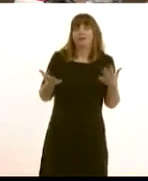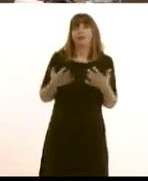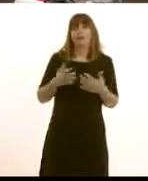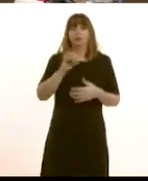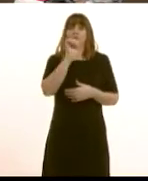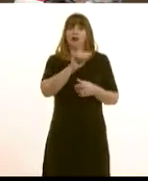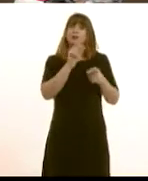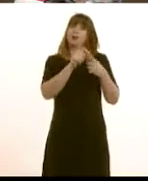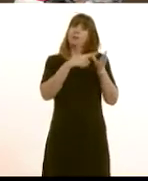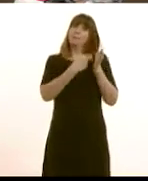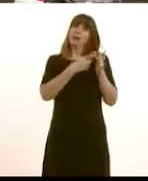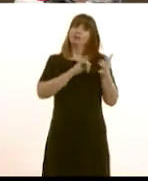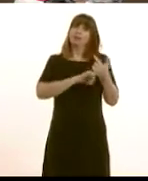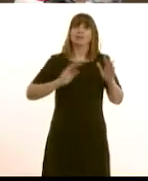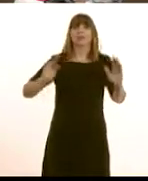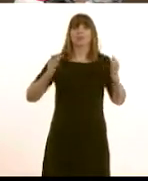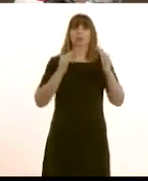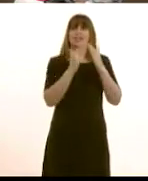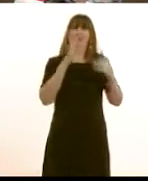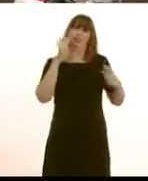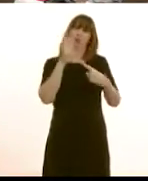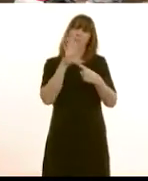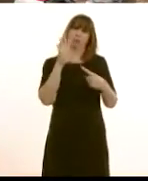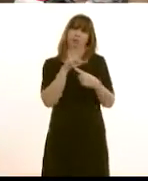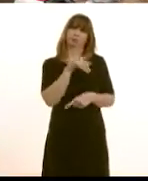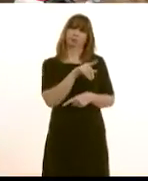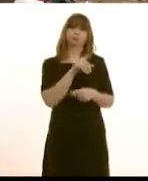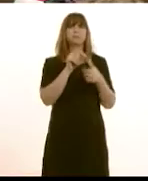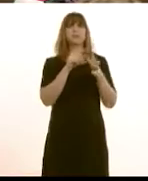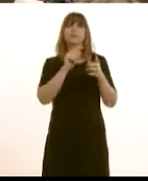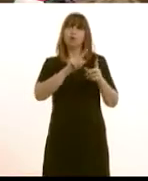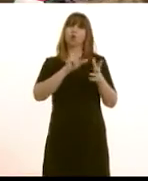hetifeddiaeth gopr aír diwydiant yng Nghymru. Rwyf wedi bod ar y mynydd fy hunósawl blwyddyn